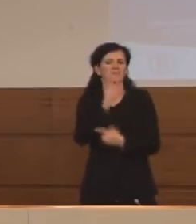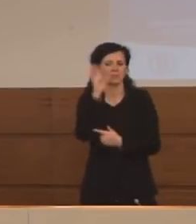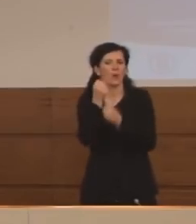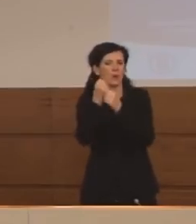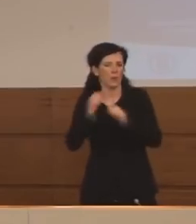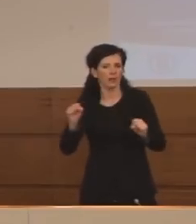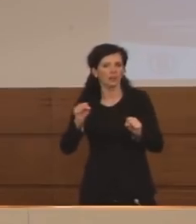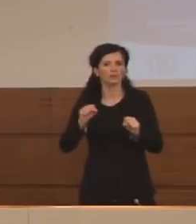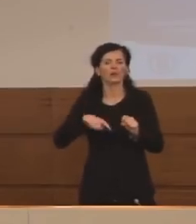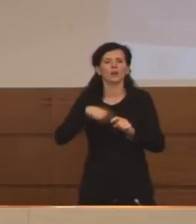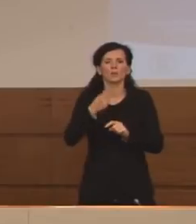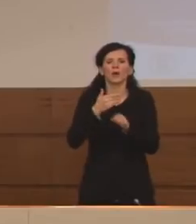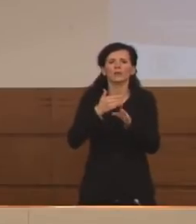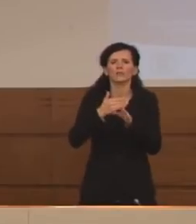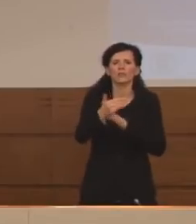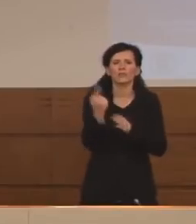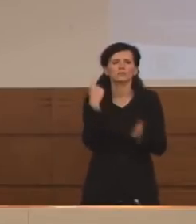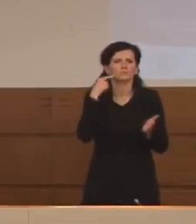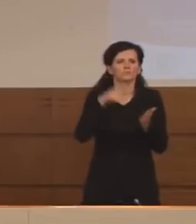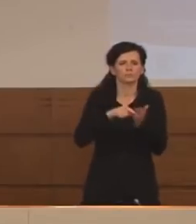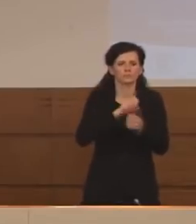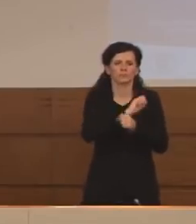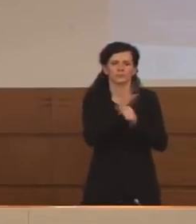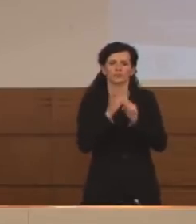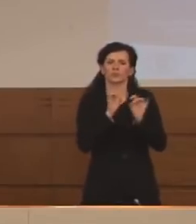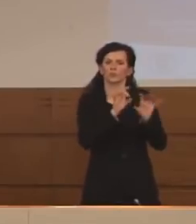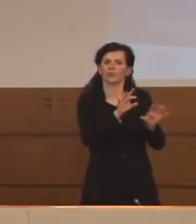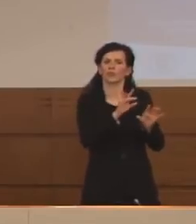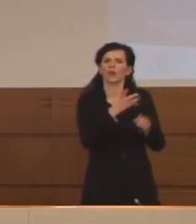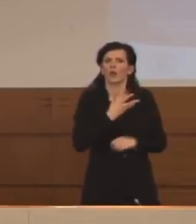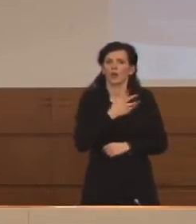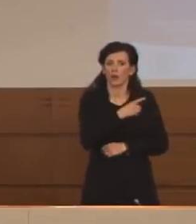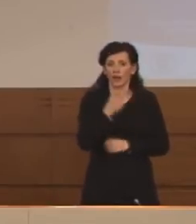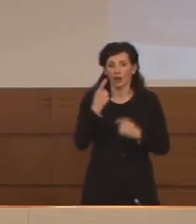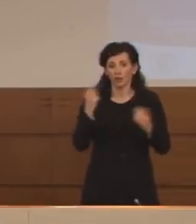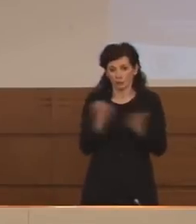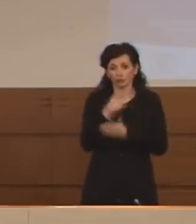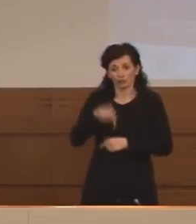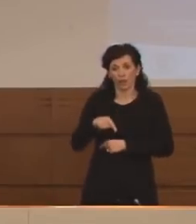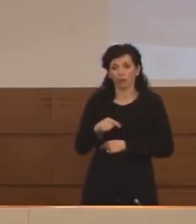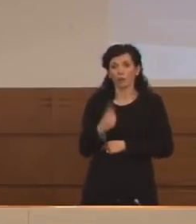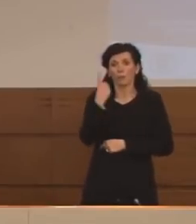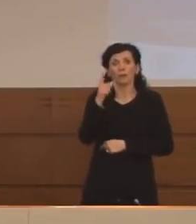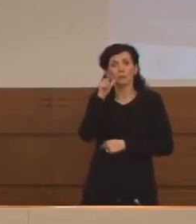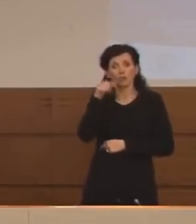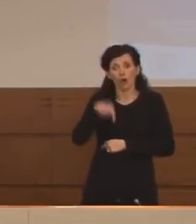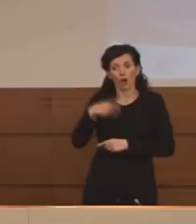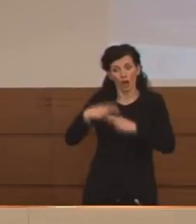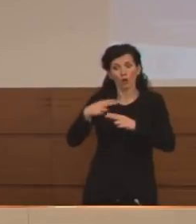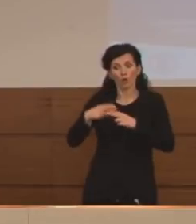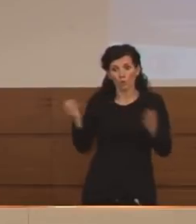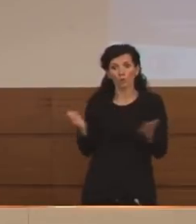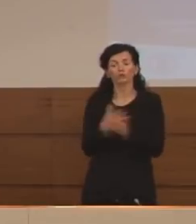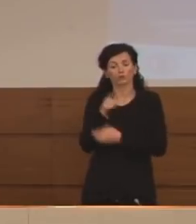Noi l'abbiamo raccontato oggi per la prima donna contagiata a Roma. Quindi vorrei capire qual'è l'entità di questo fenomeno,